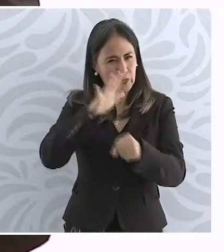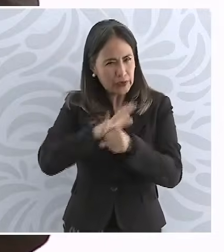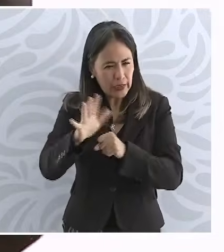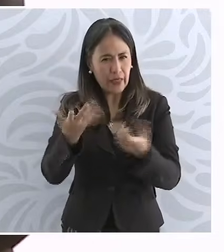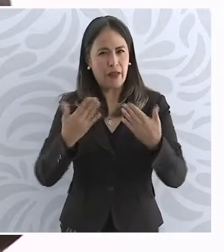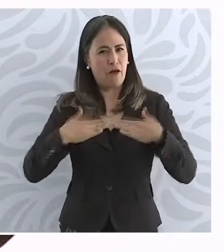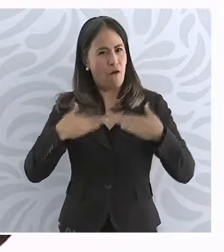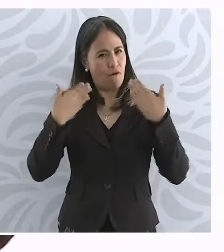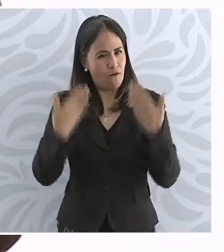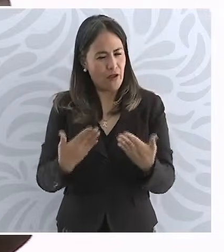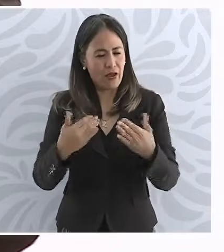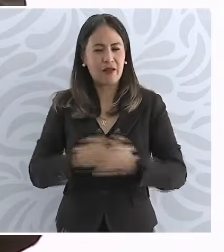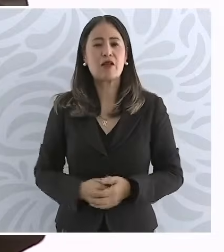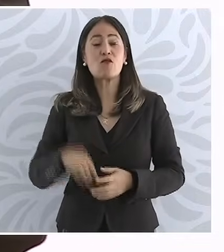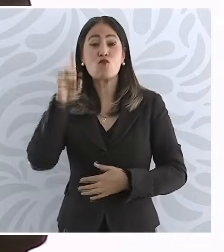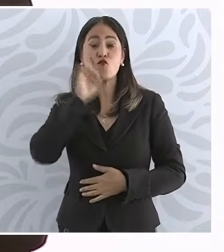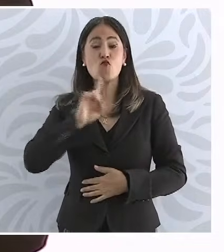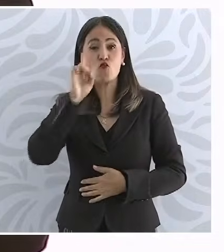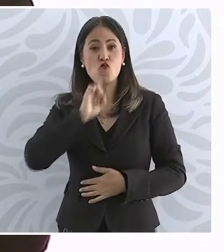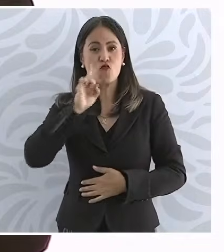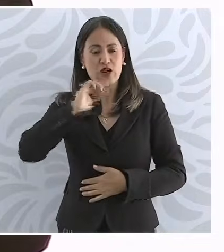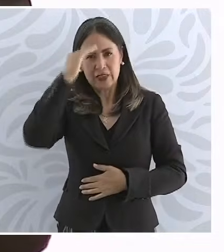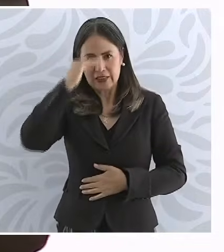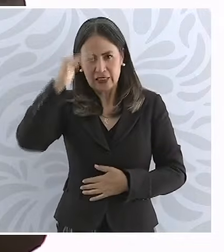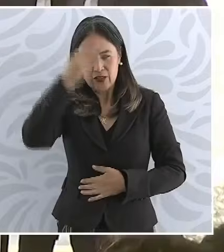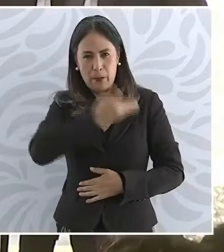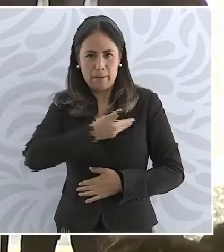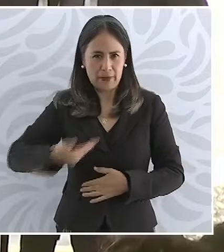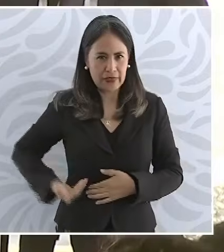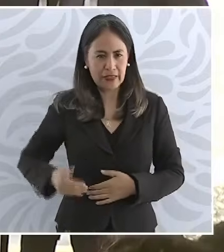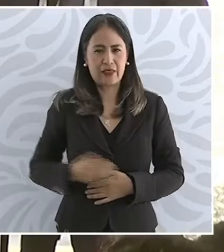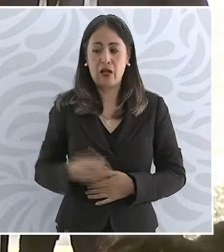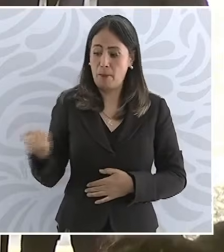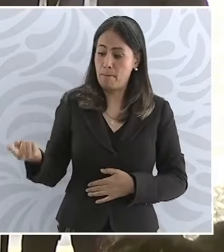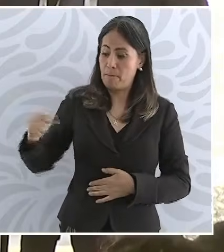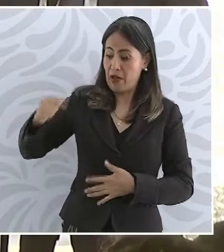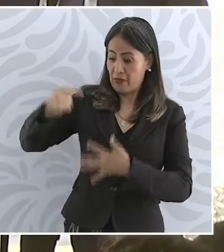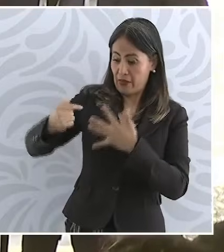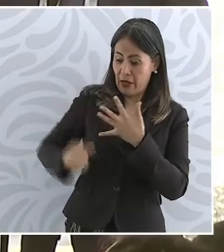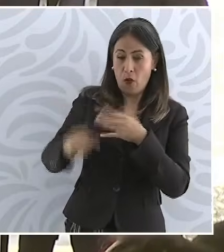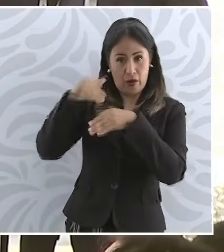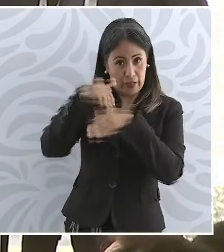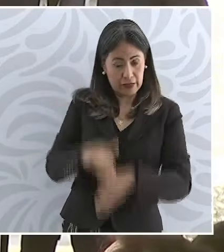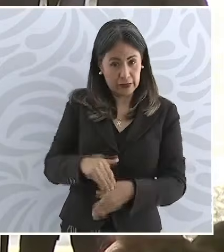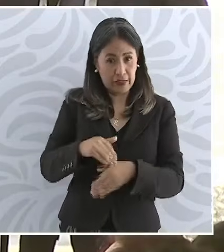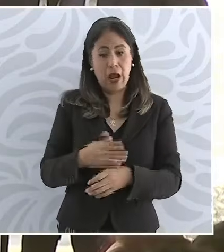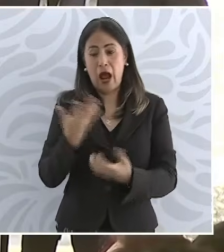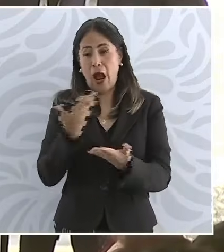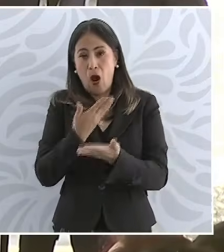señora presidenta atendiendo a sus instrucciones la reestructuración de petróleos mexicanos